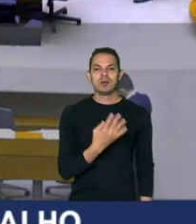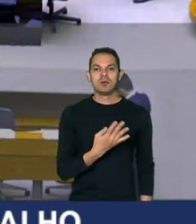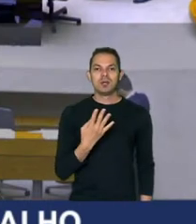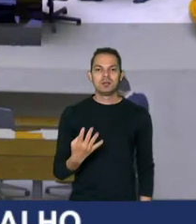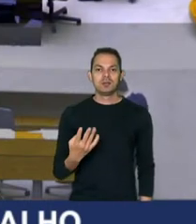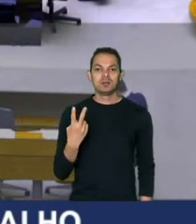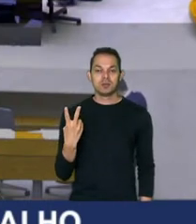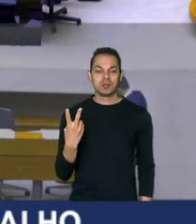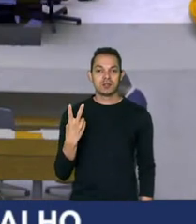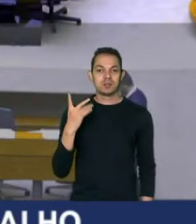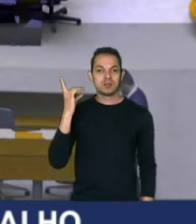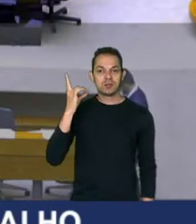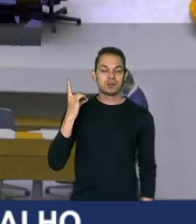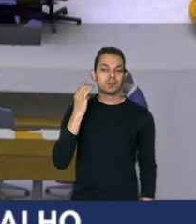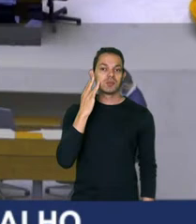PROJETO DE LEI, O 442. DEPUTADO ARTHUR LIRA ESTÁ